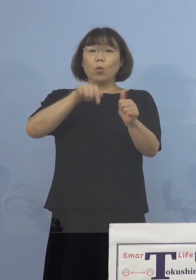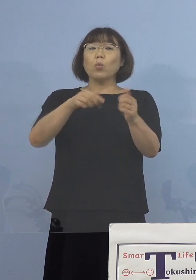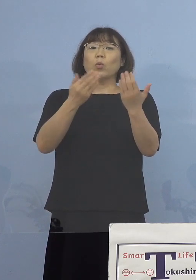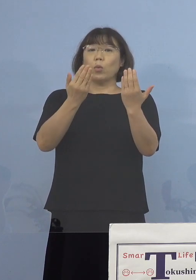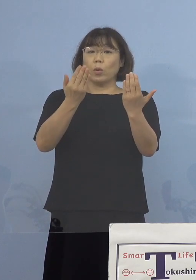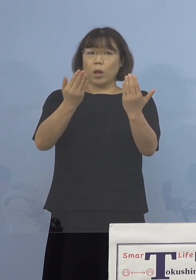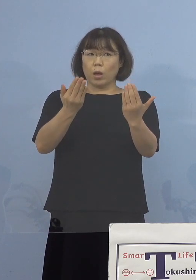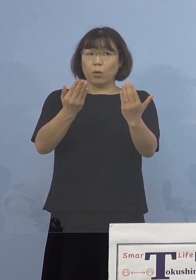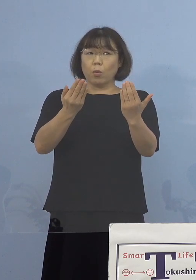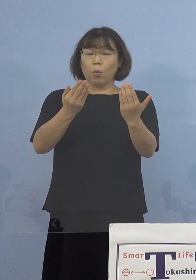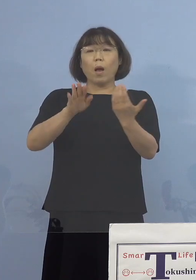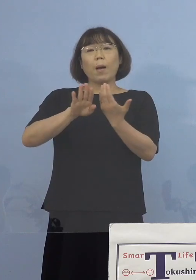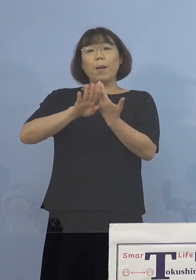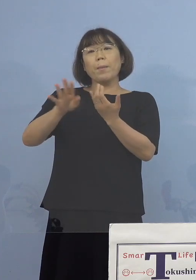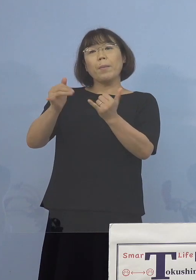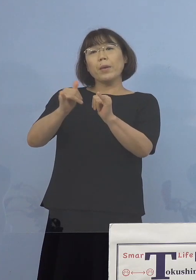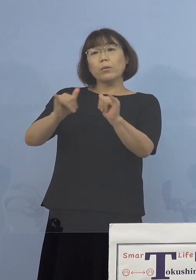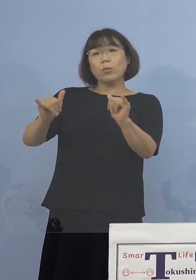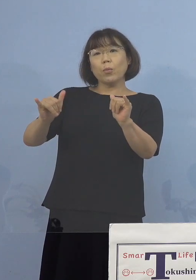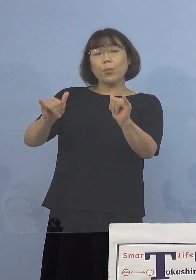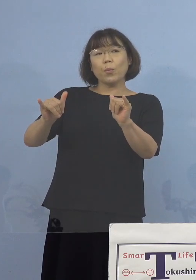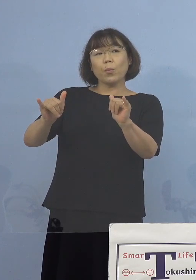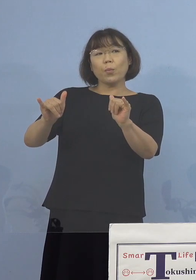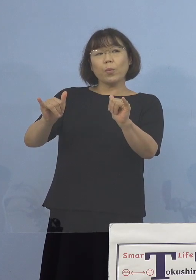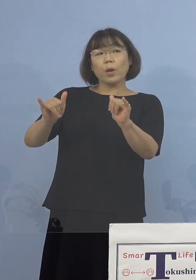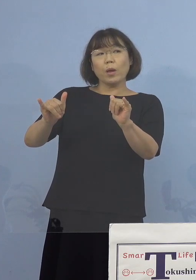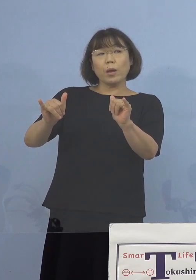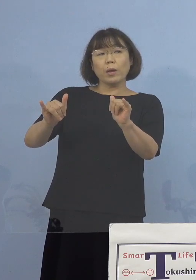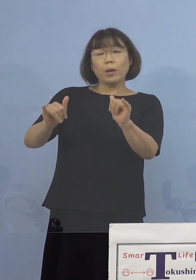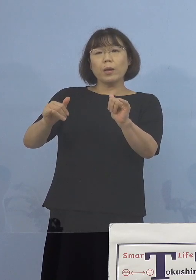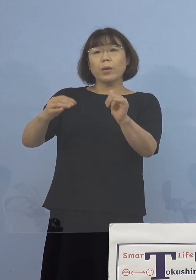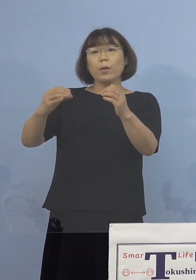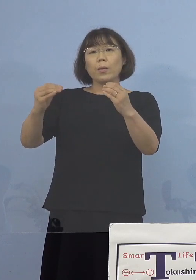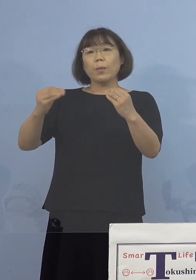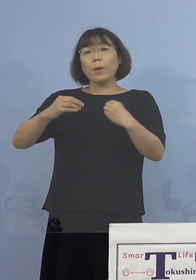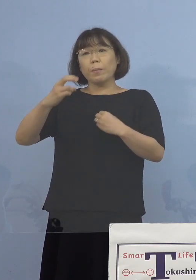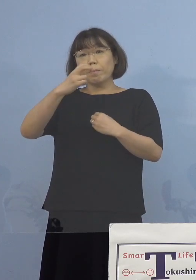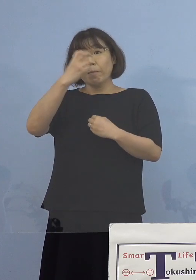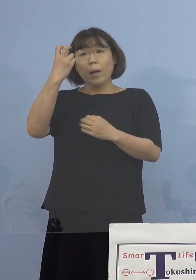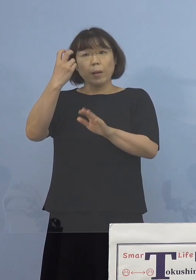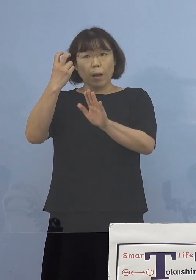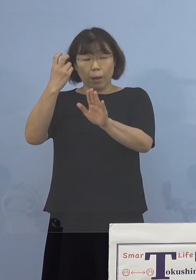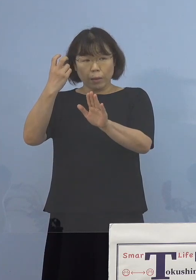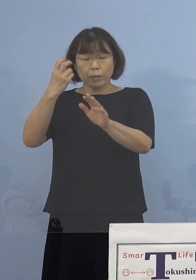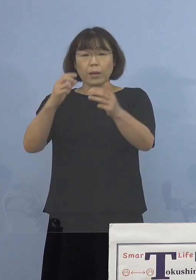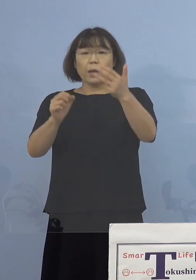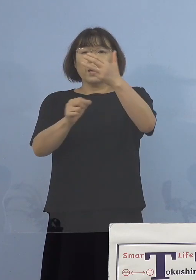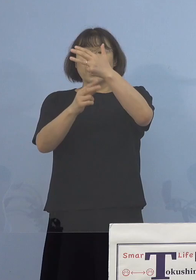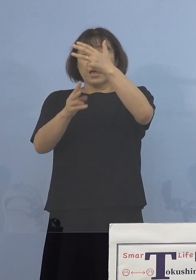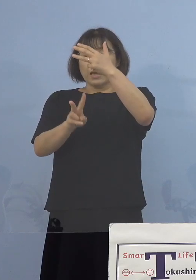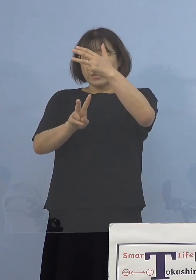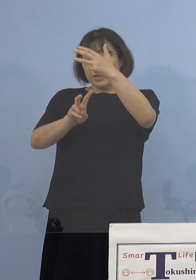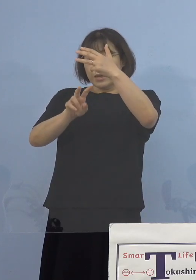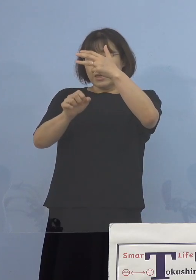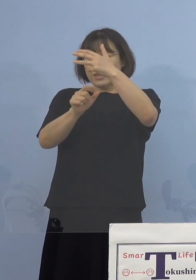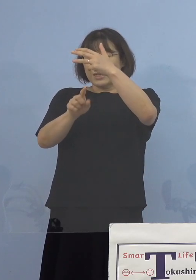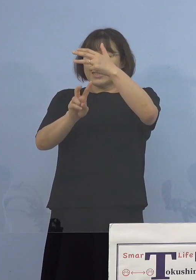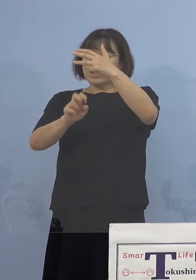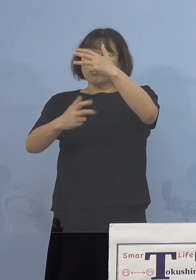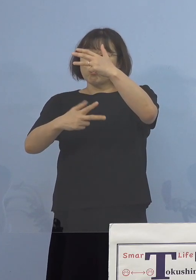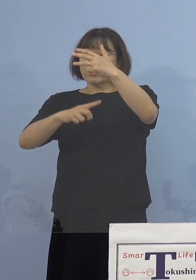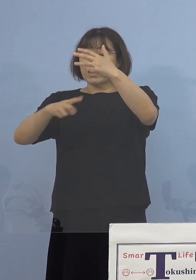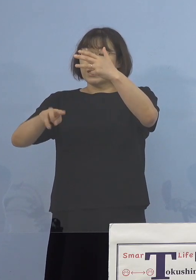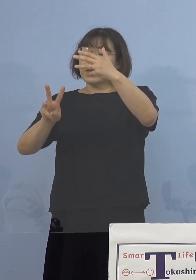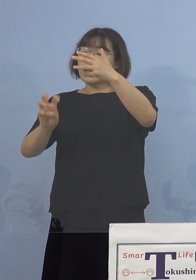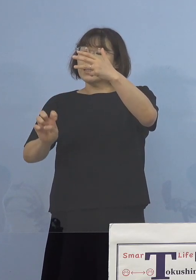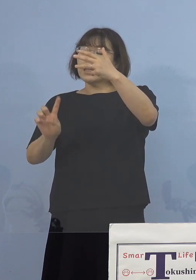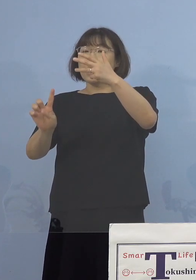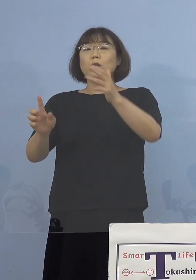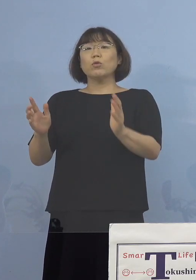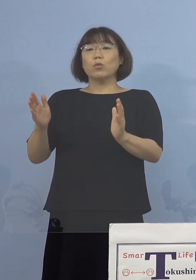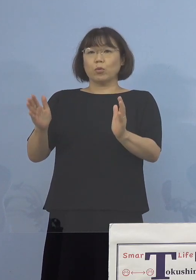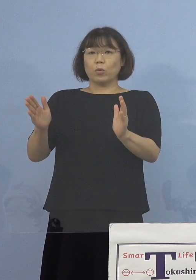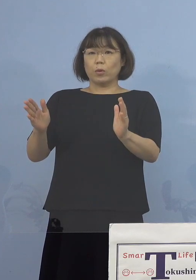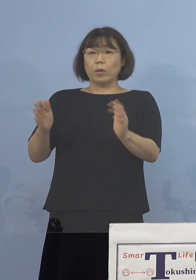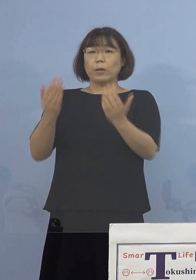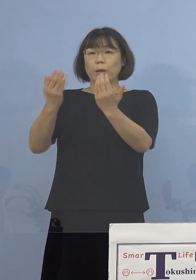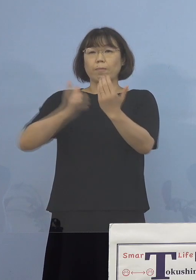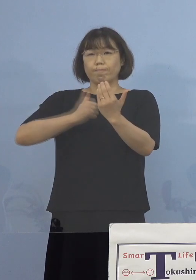もう既に別の方の感染が確認されておりまして 8月27日から8月31日まで立入禁止